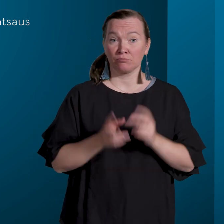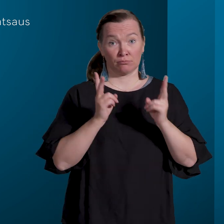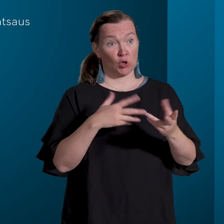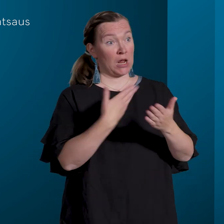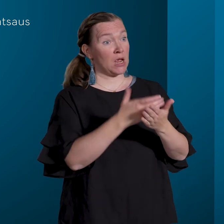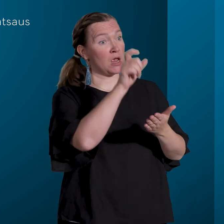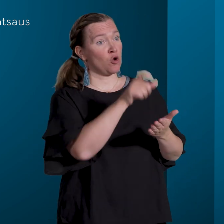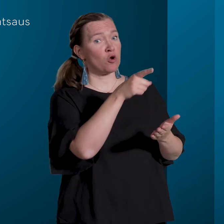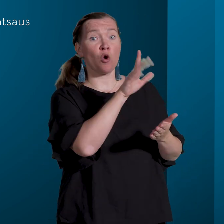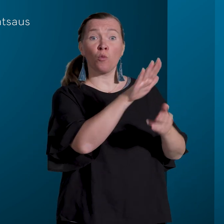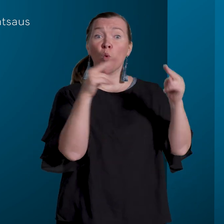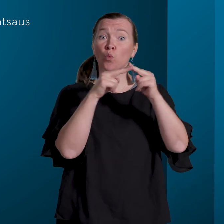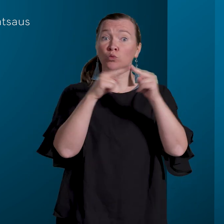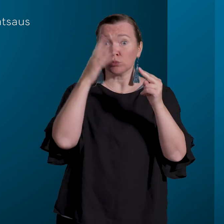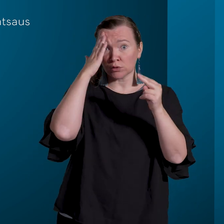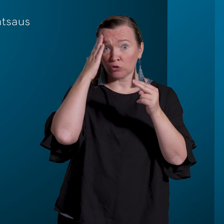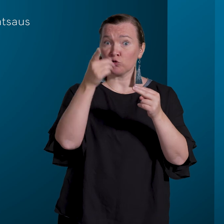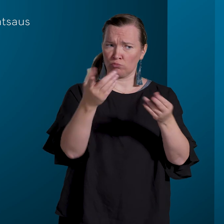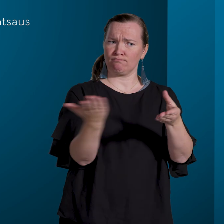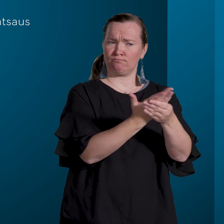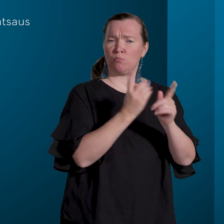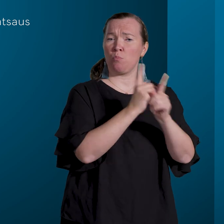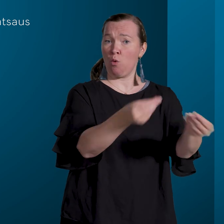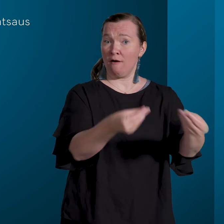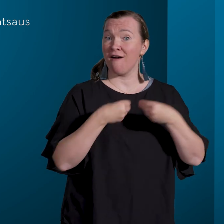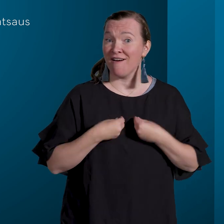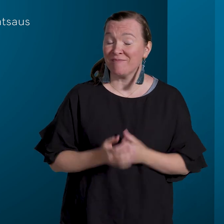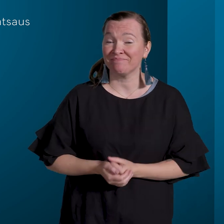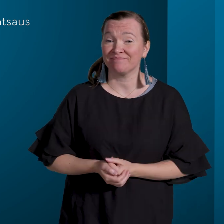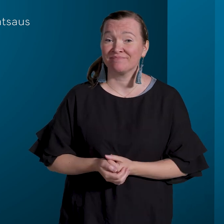Liitä ehdotuksen mukaan myös ehdokkaan yhteystiedot.